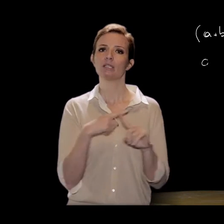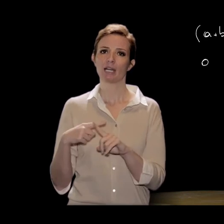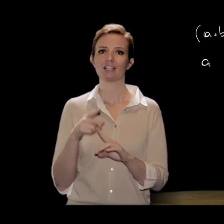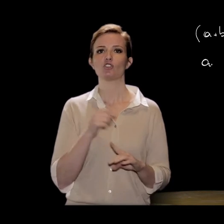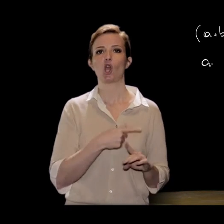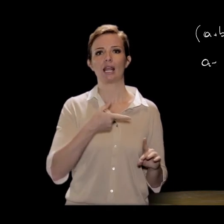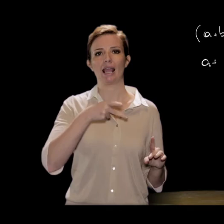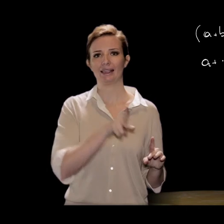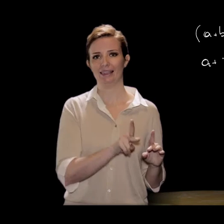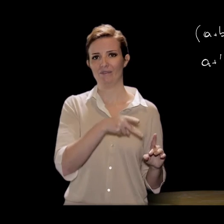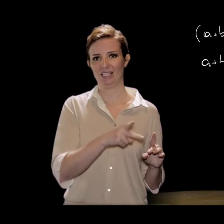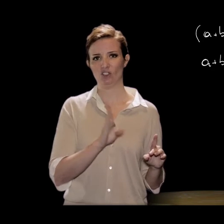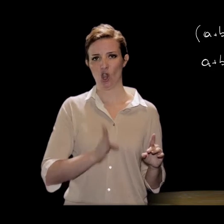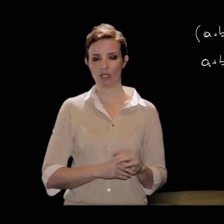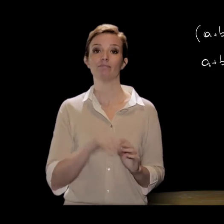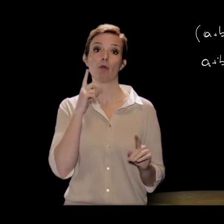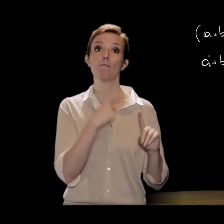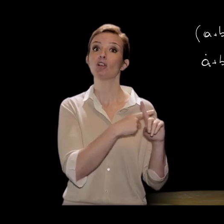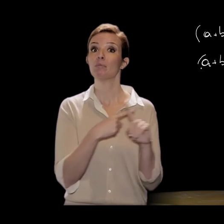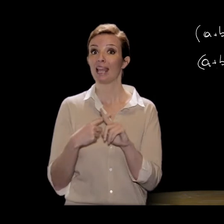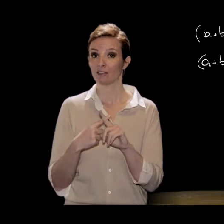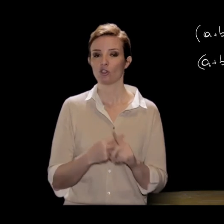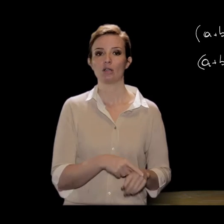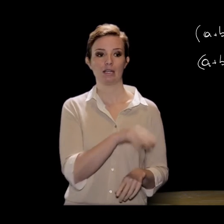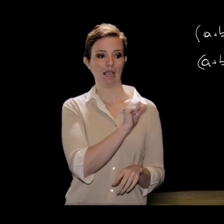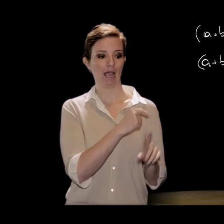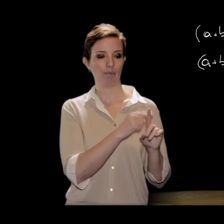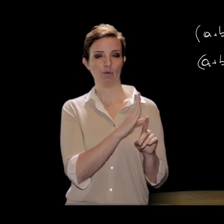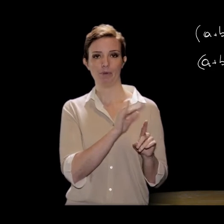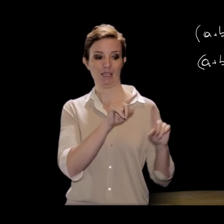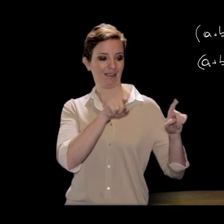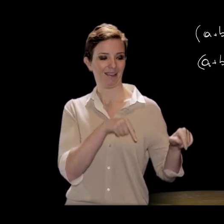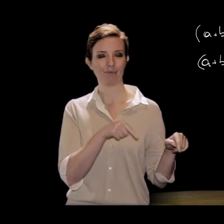il prodotto dei due numeri complessi